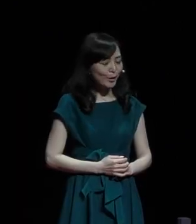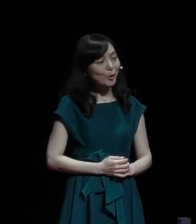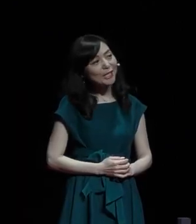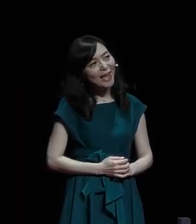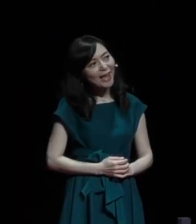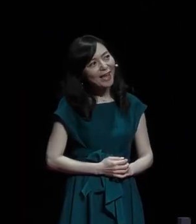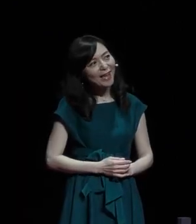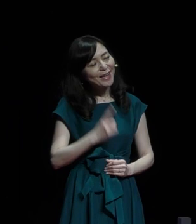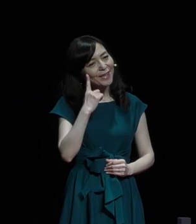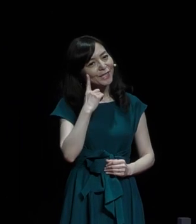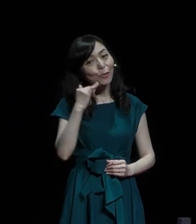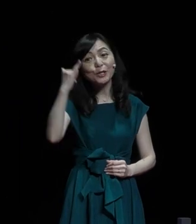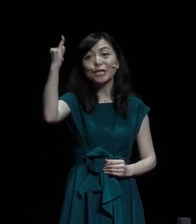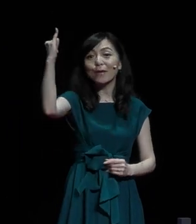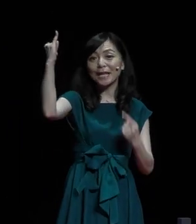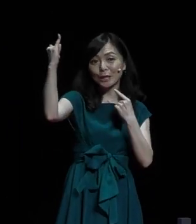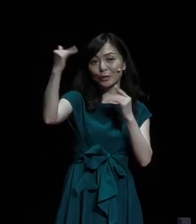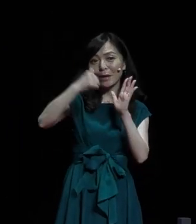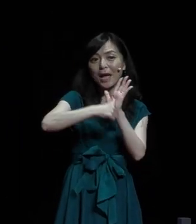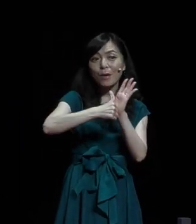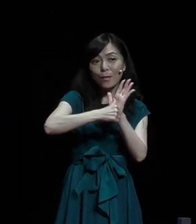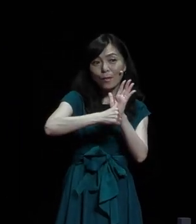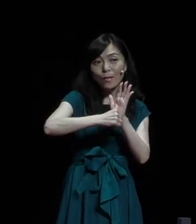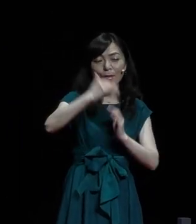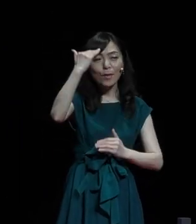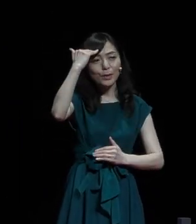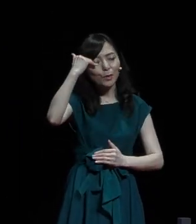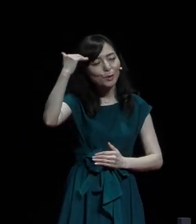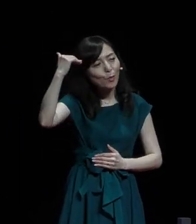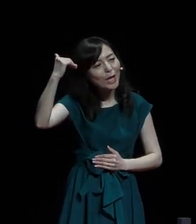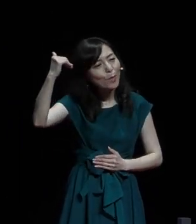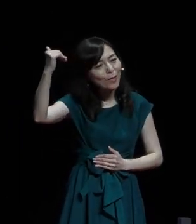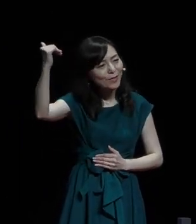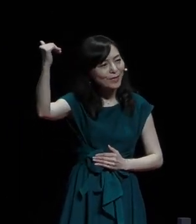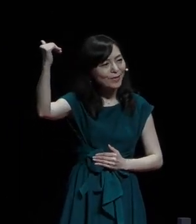También las voces de mis padres diciendo mi nombre.